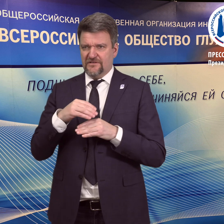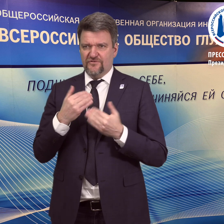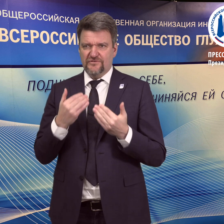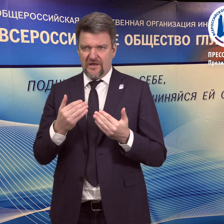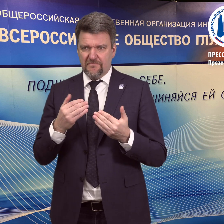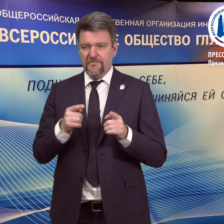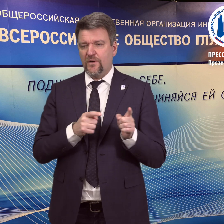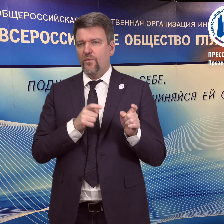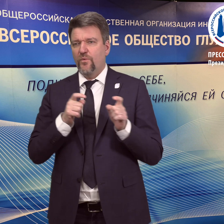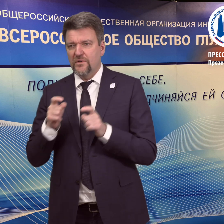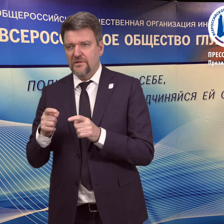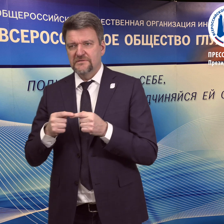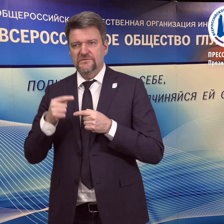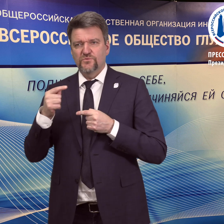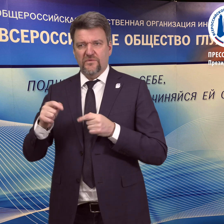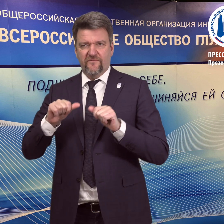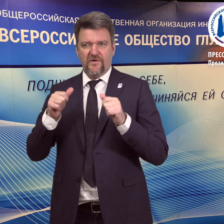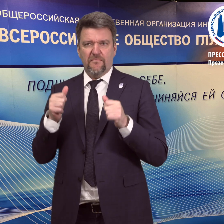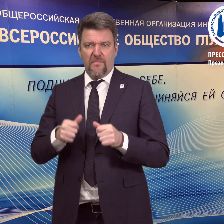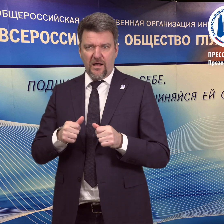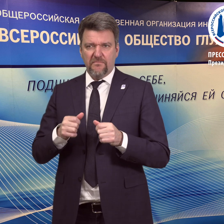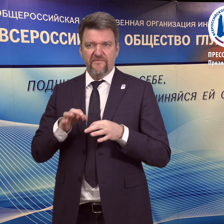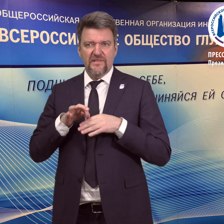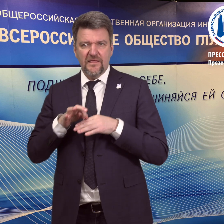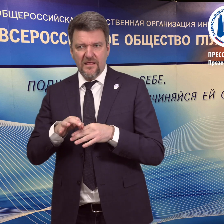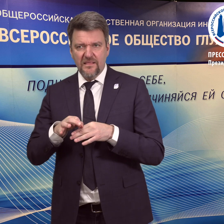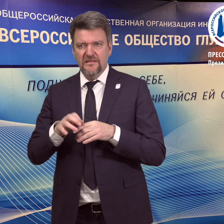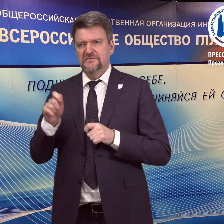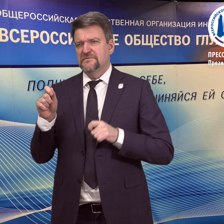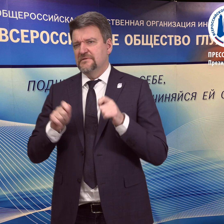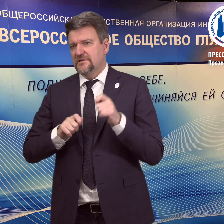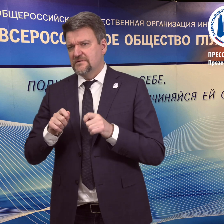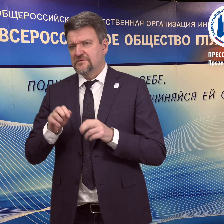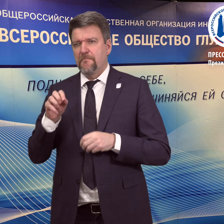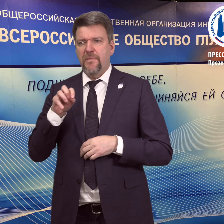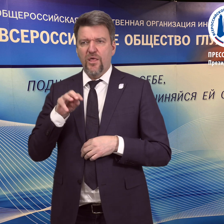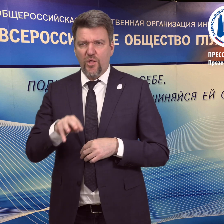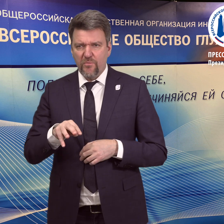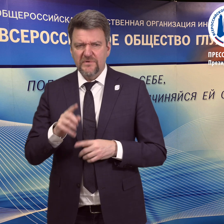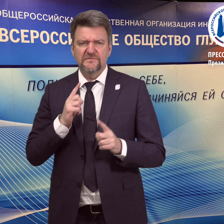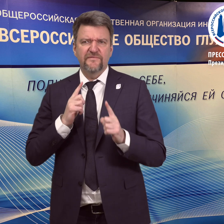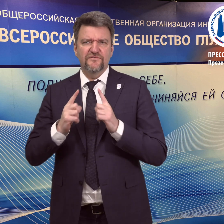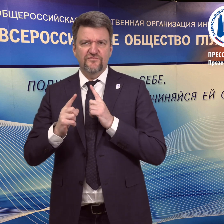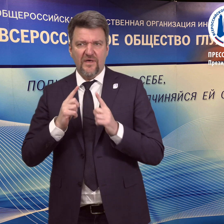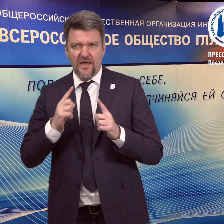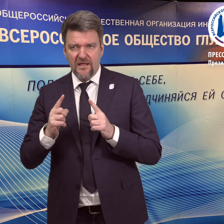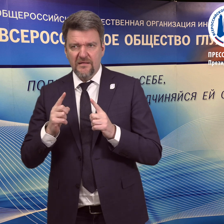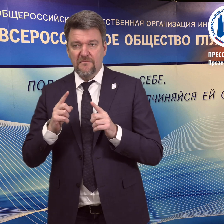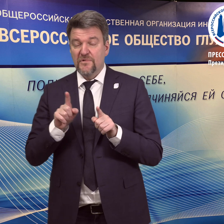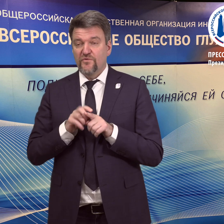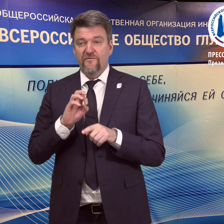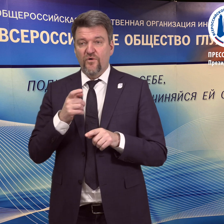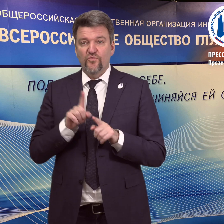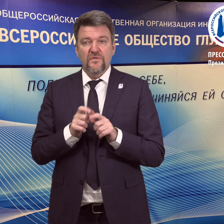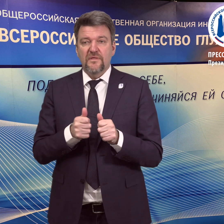Все сейчас переходят к дистанционным форматам проведения Съезда, Пленума, совещаний.